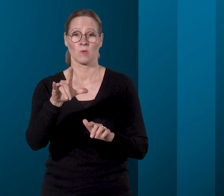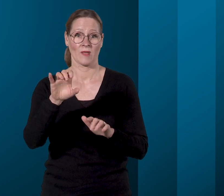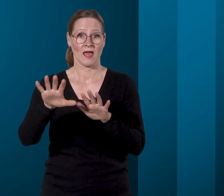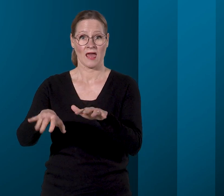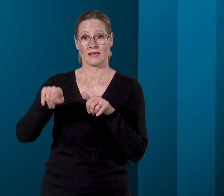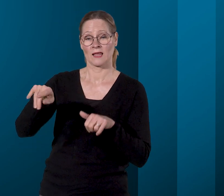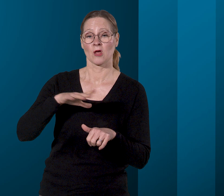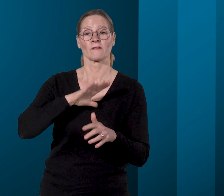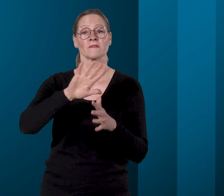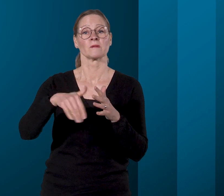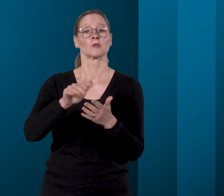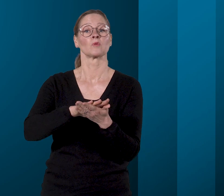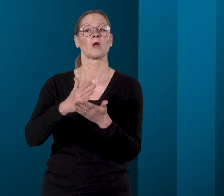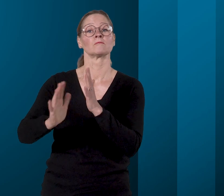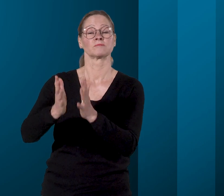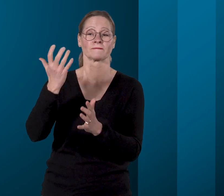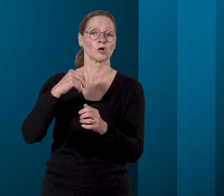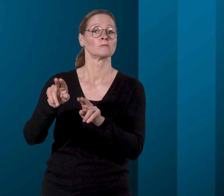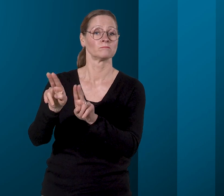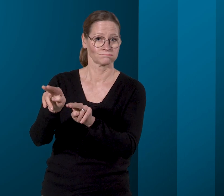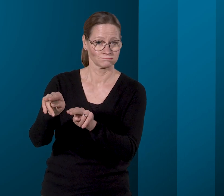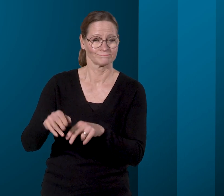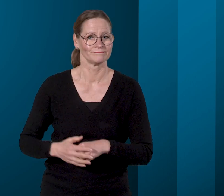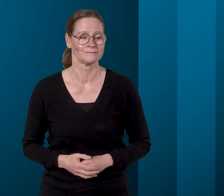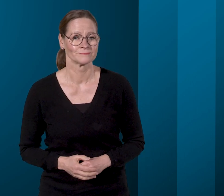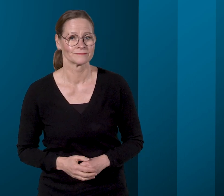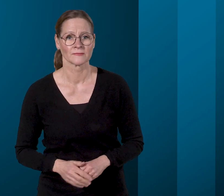ja lähetyksestä on katsottavissa viittoma- kielelle tulkattu versio Yle areenassa.